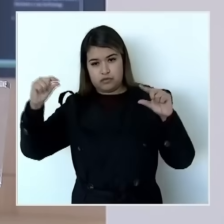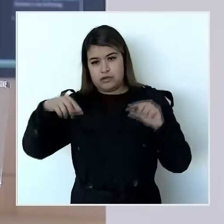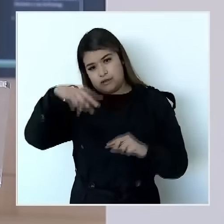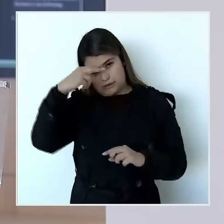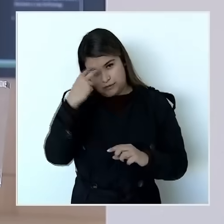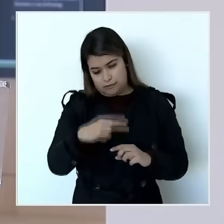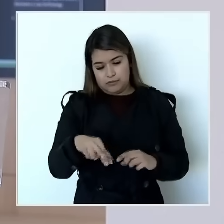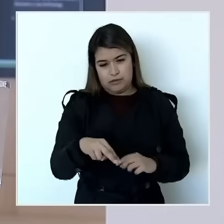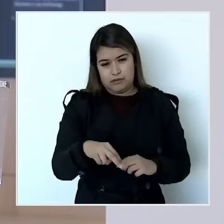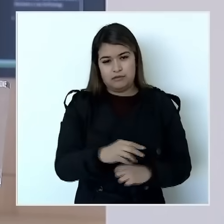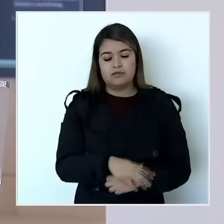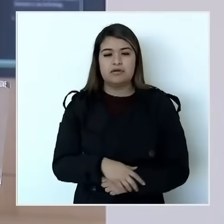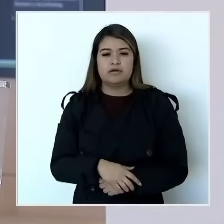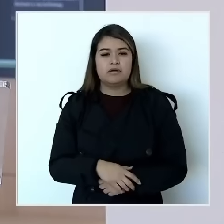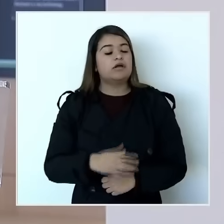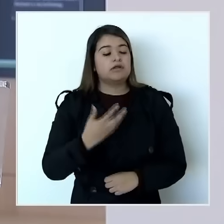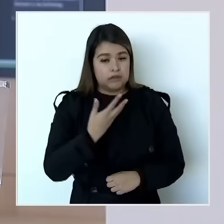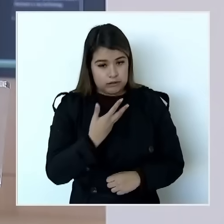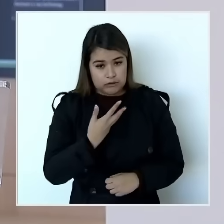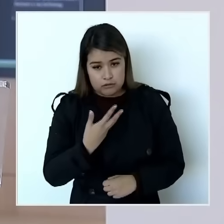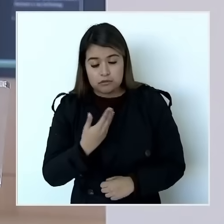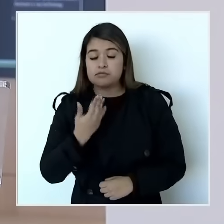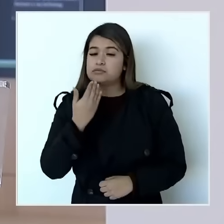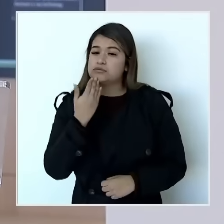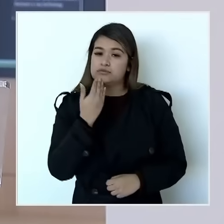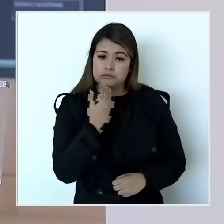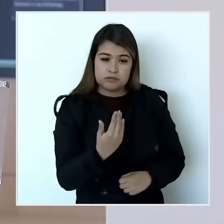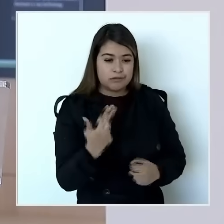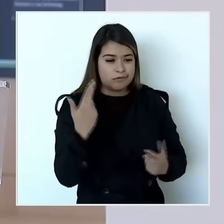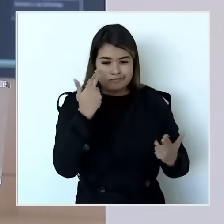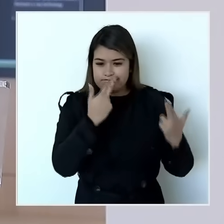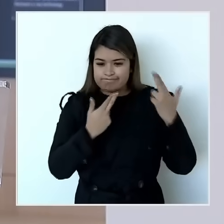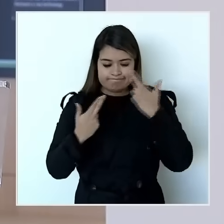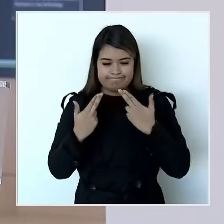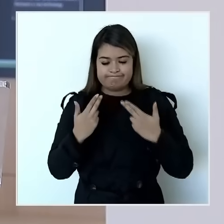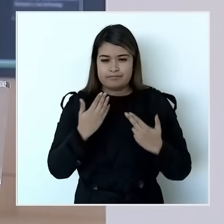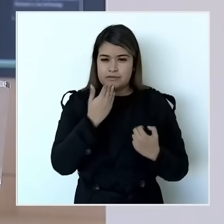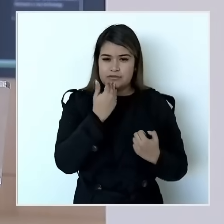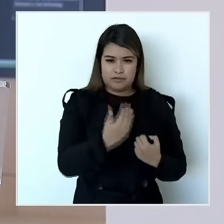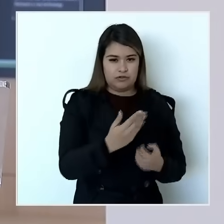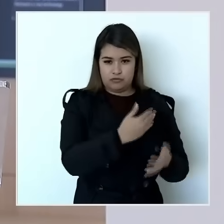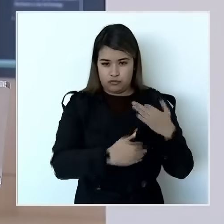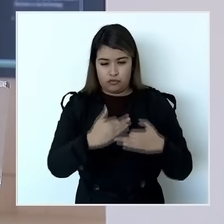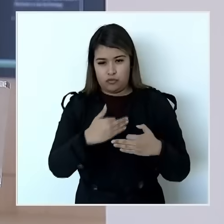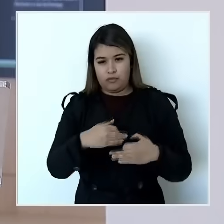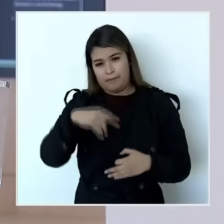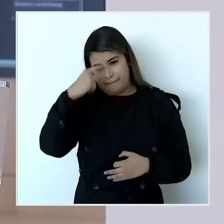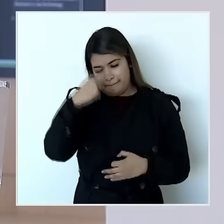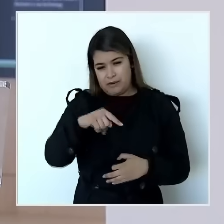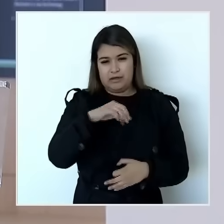Nacional han mantenido un incremento sostenido en la recaudación fiscal. Tan solo en 2025,